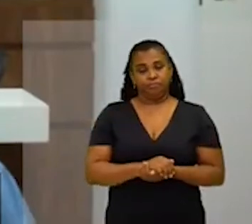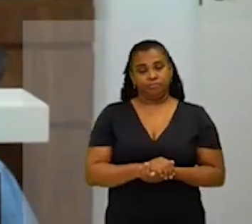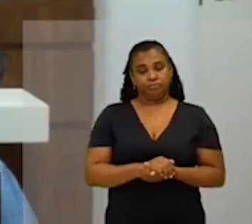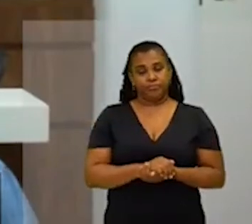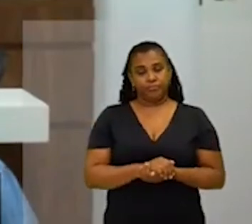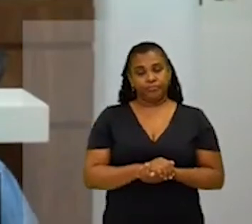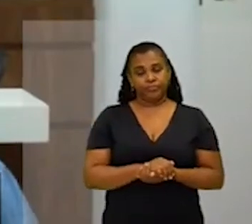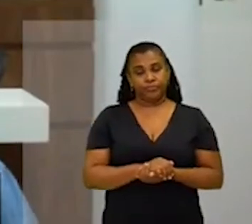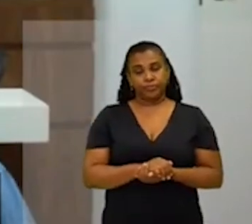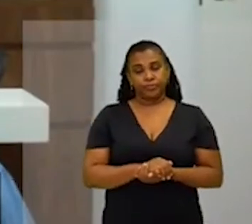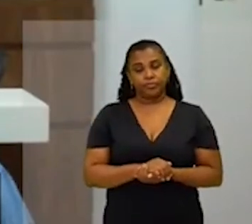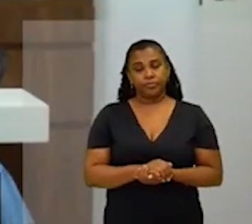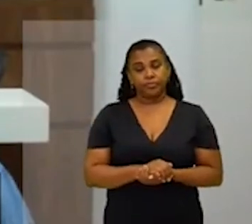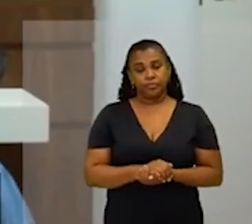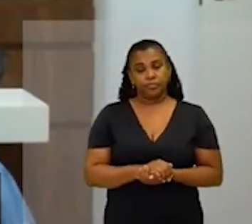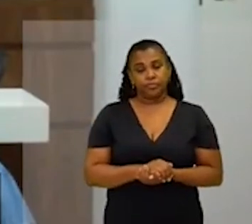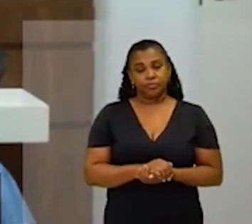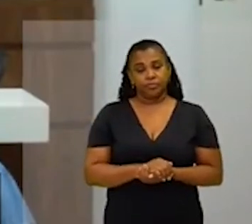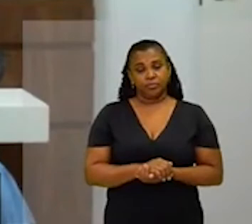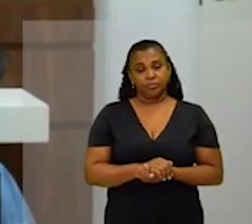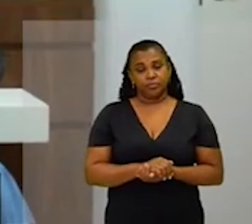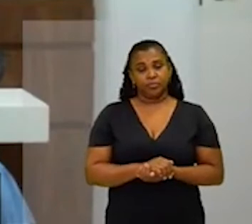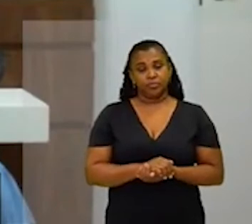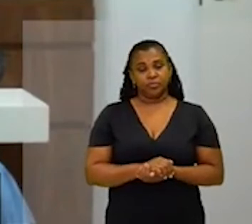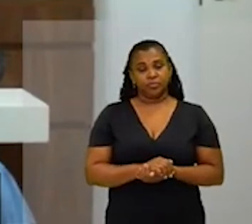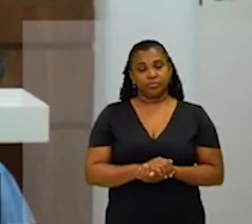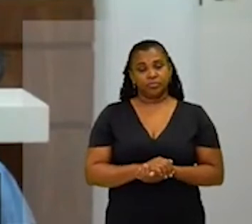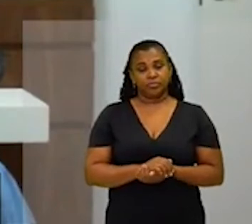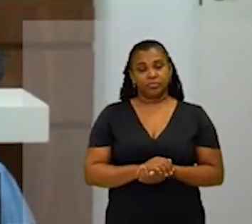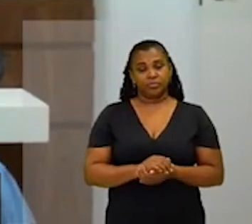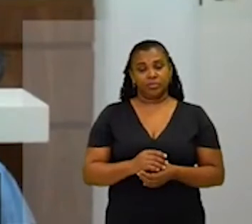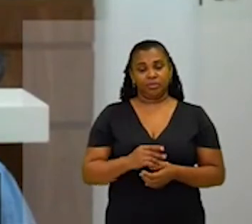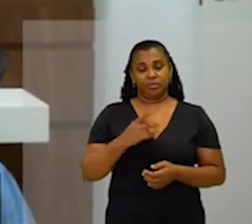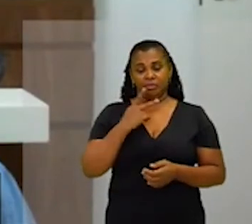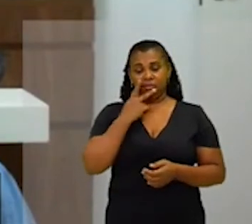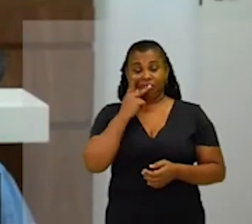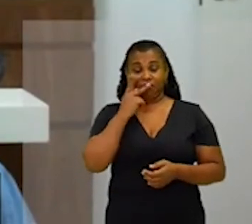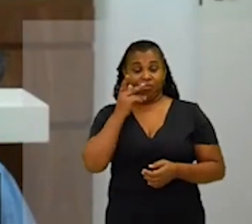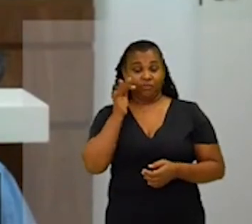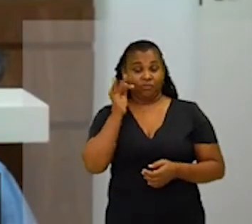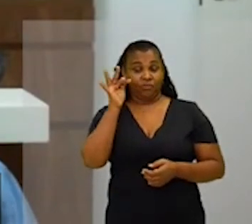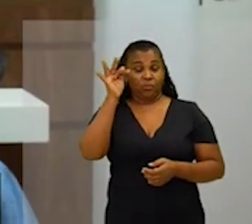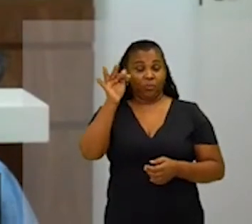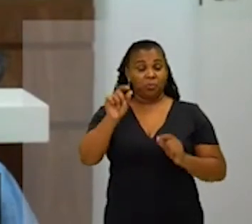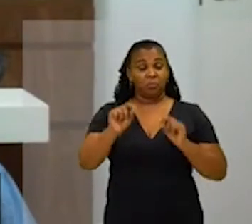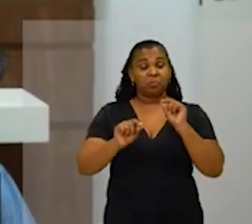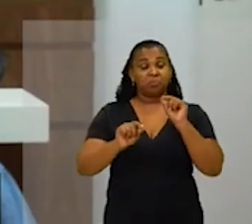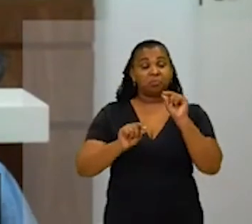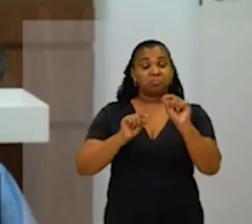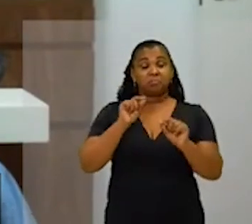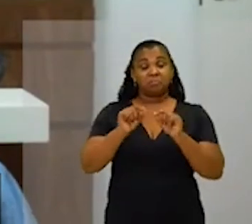hoje eu tô um pouco para um prognóstico aqui nos efeitos ainda não se materializaram mas se de